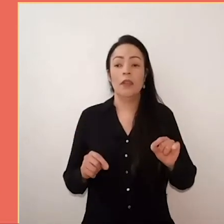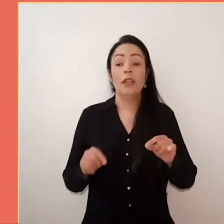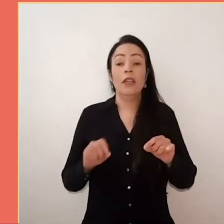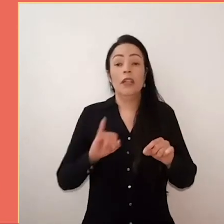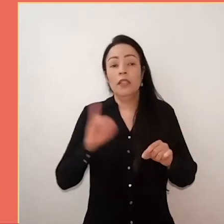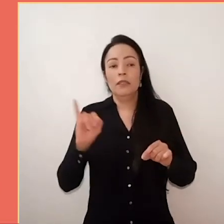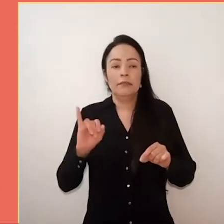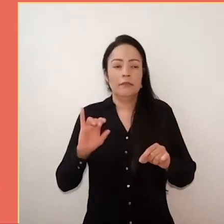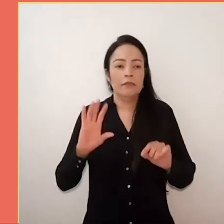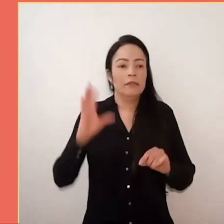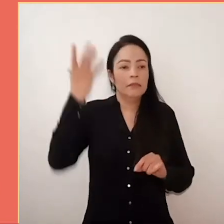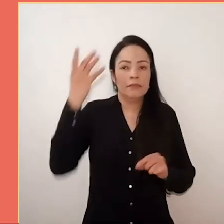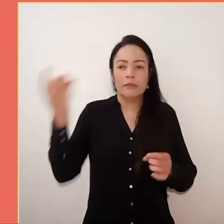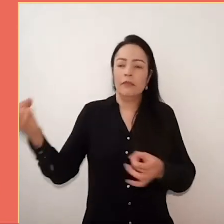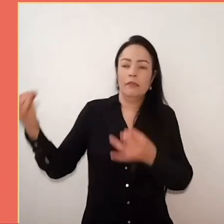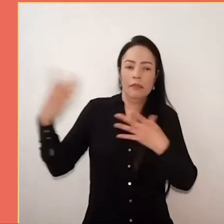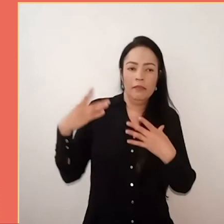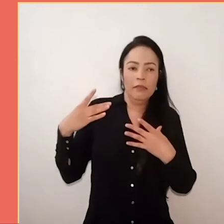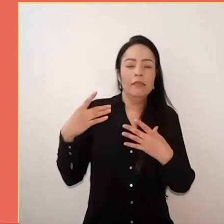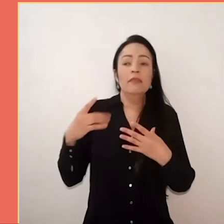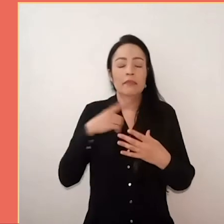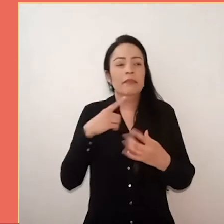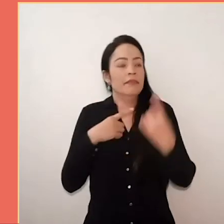haverá sempre alguém para acolhê-las.